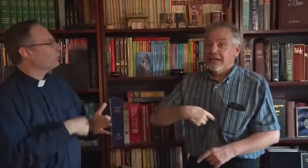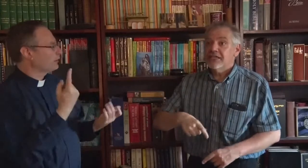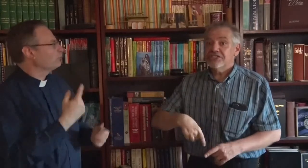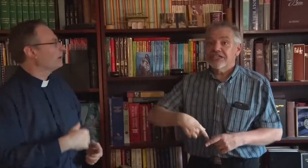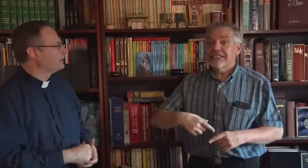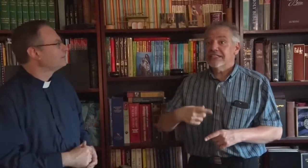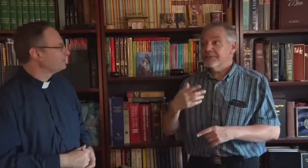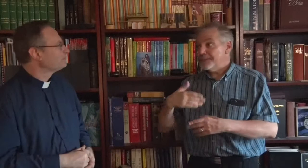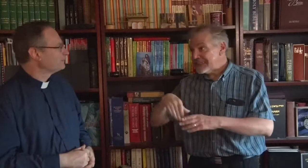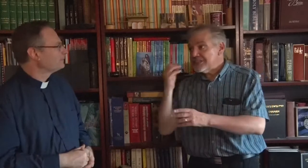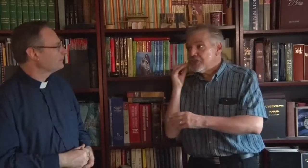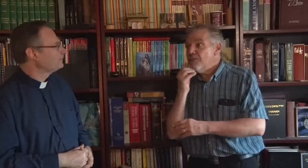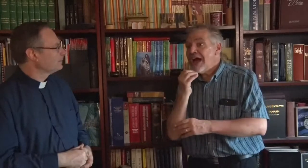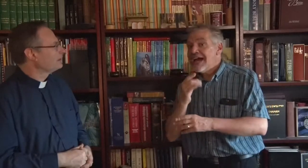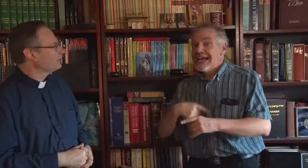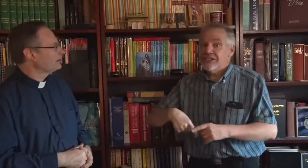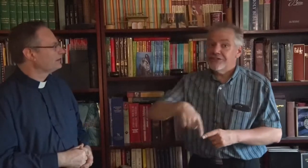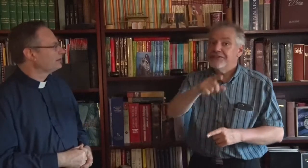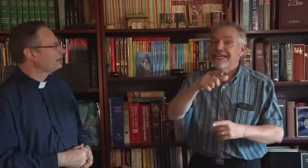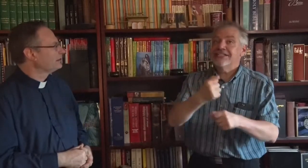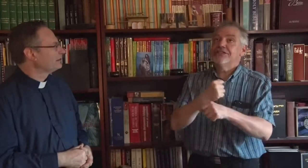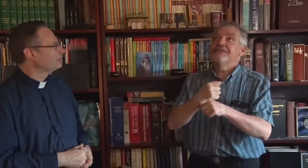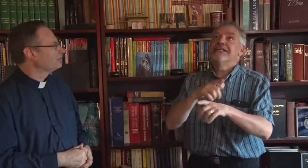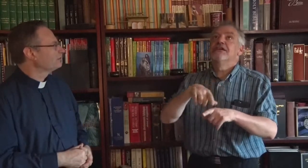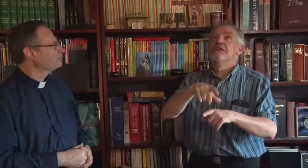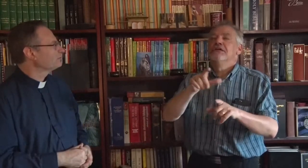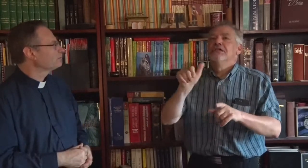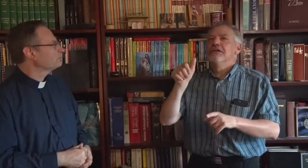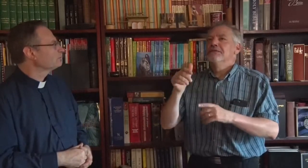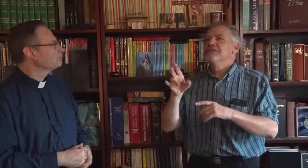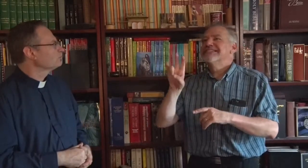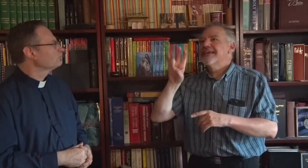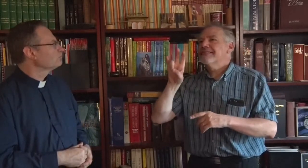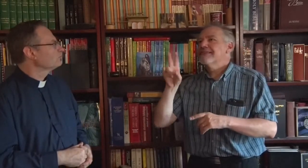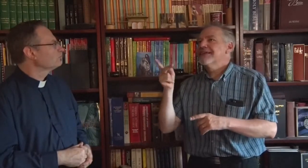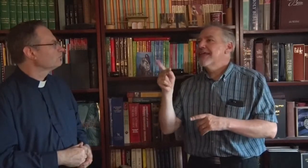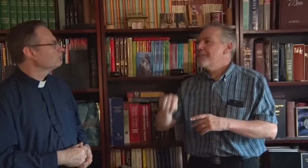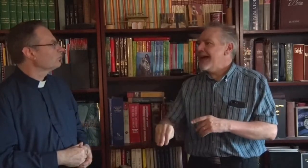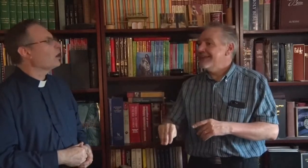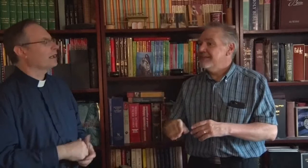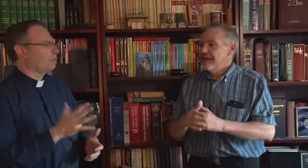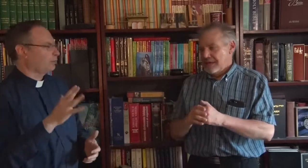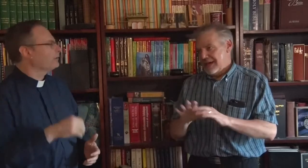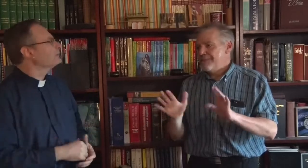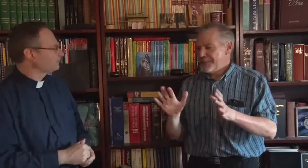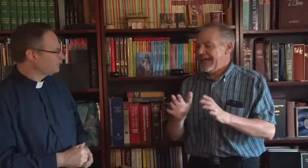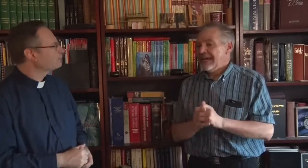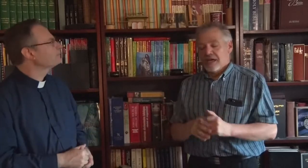je suis parti de chez moi… et j’ai fait 7 km…à peu près…